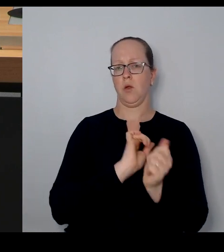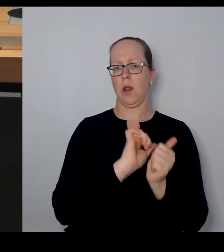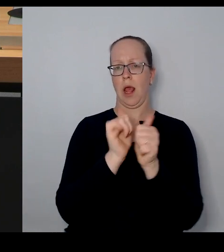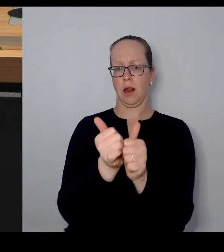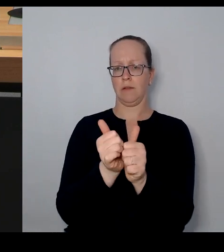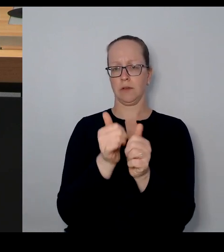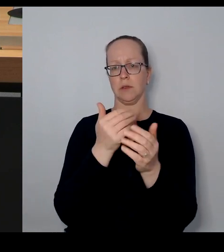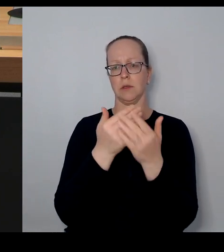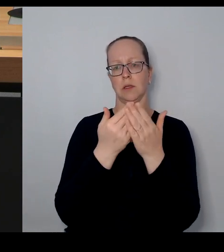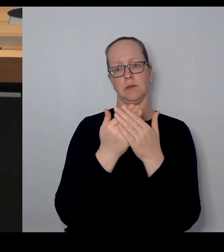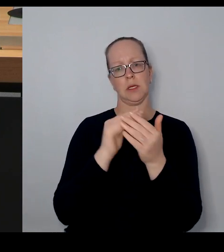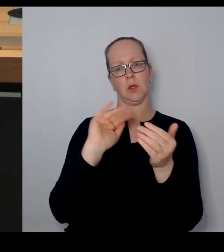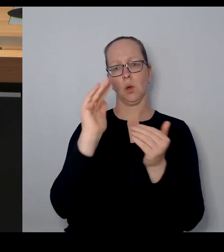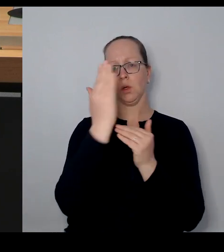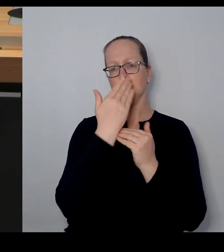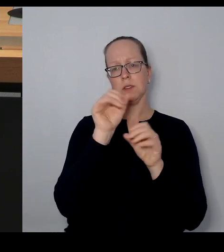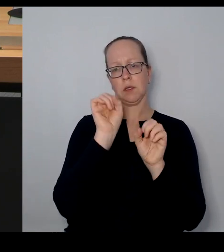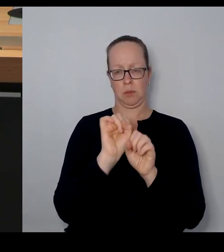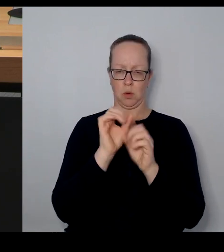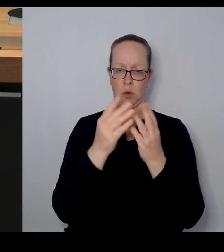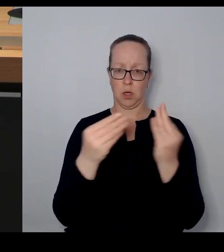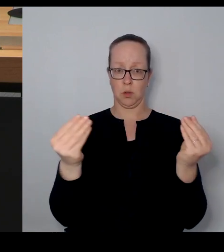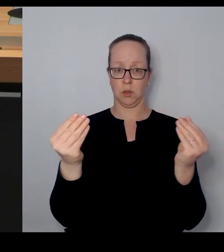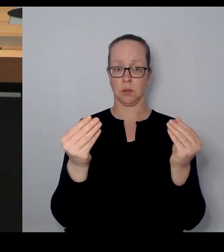Neuregelung den Paragraphen 19 Absatz sechs schon jetzt analog